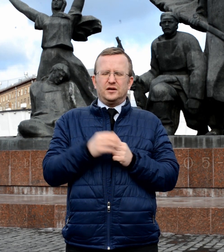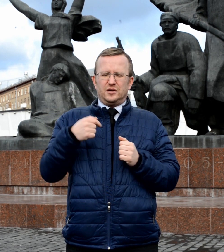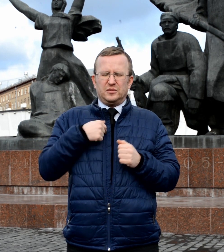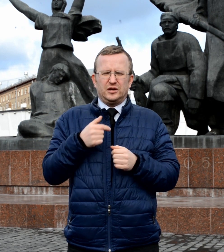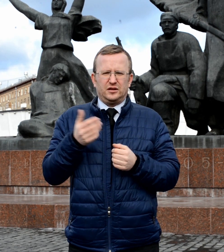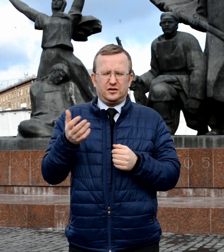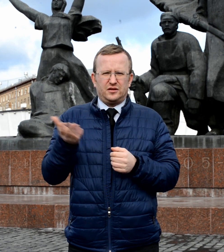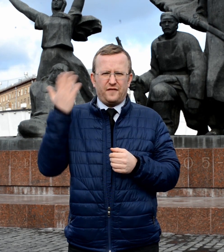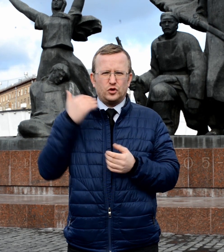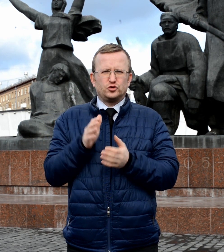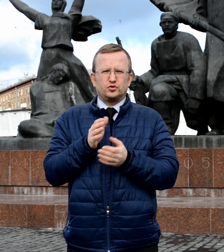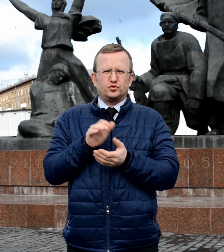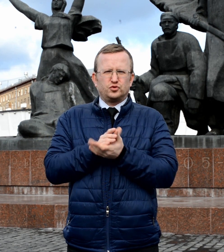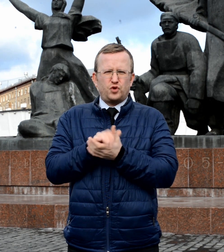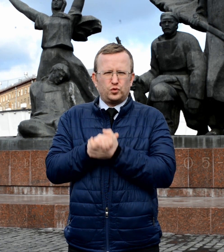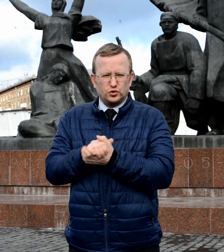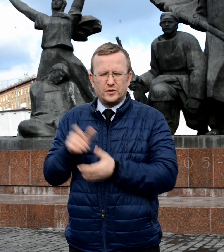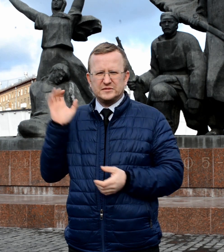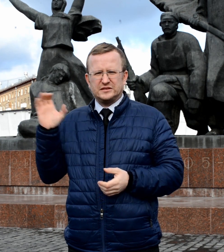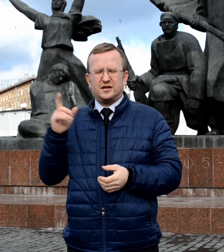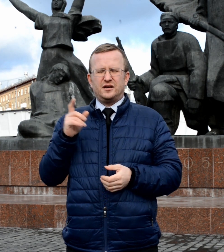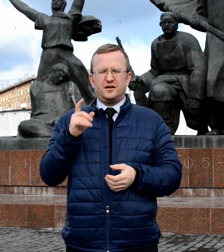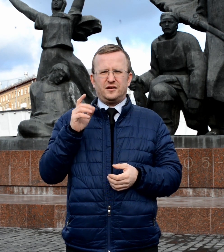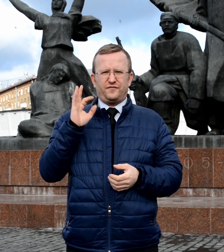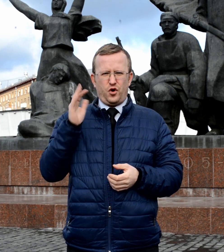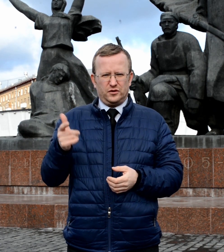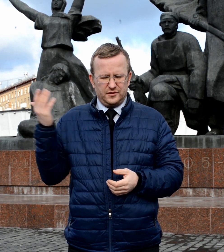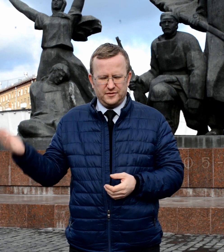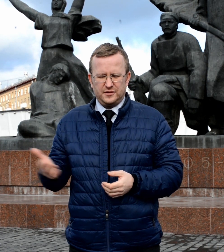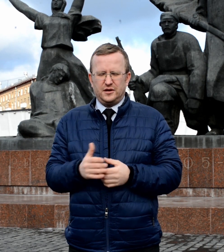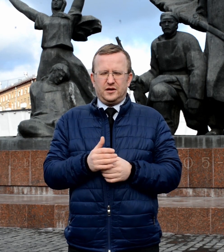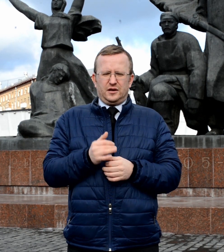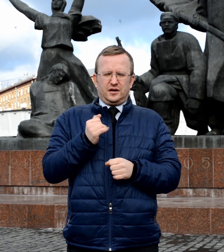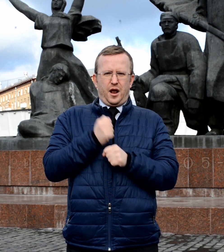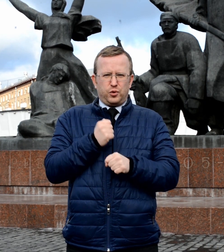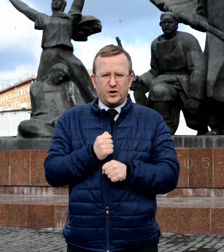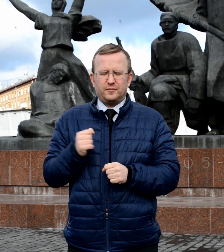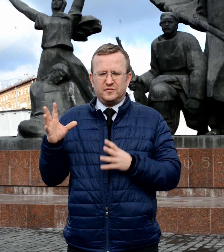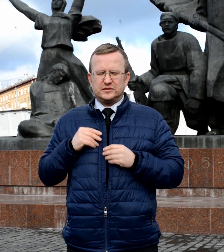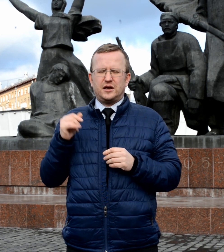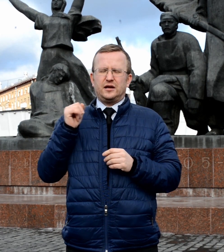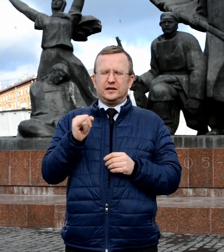Мы давно сотрудничаем с ВОГ, работаем вместе.